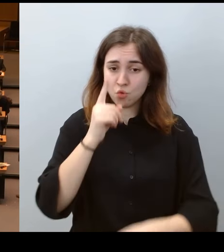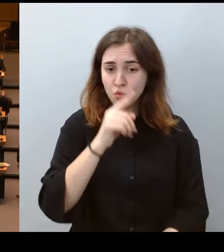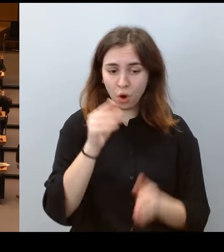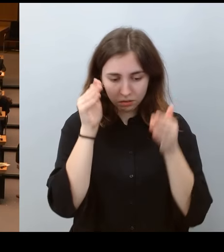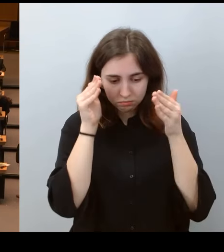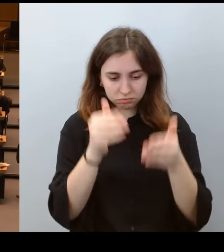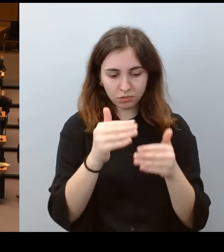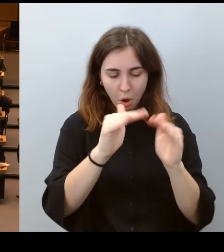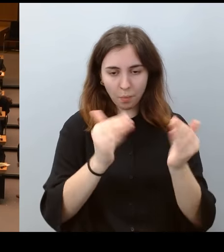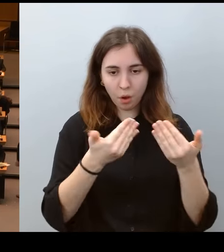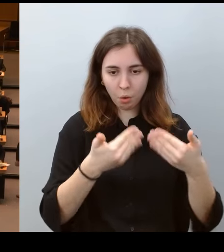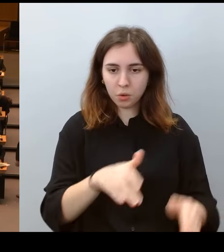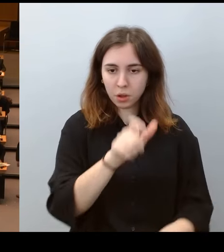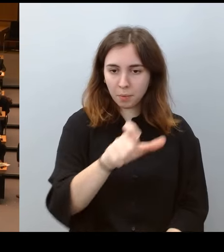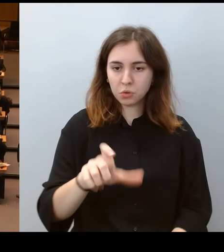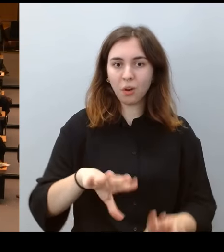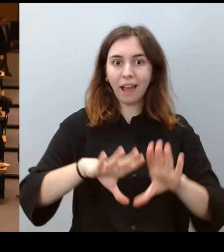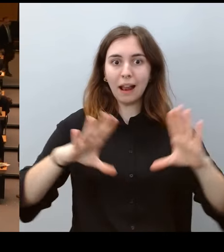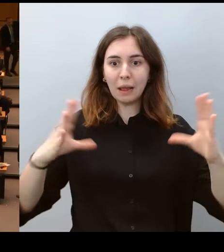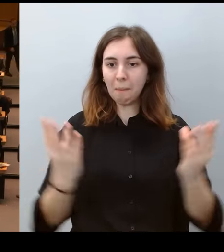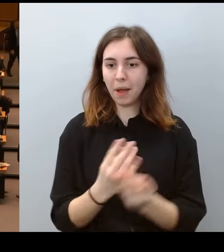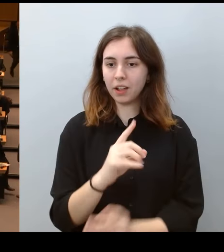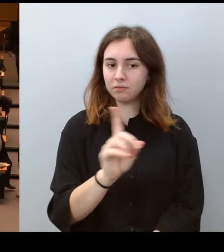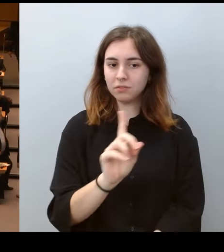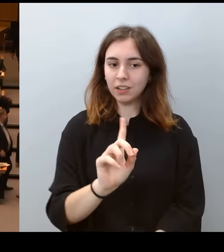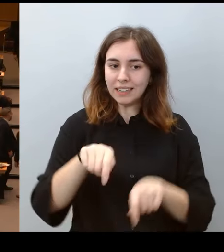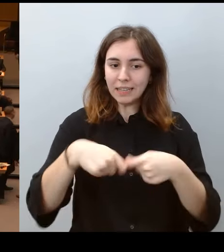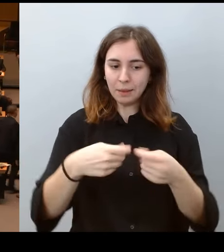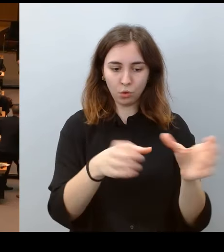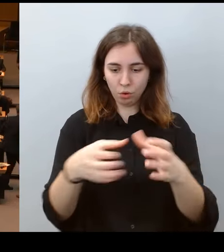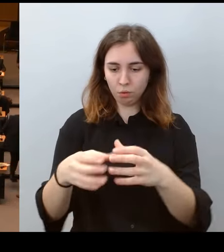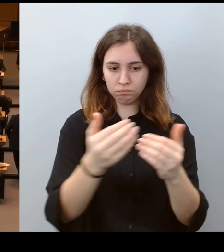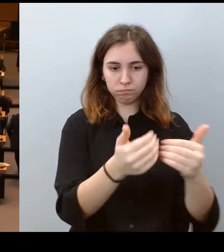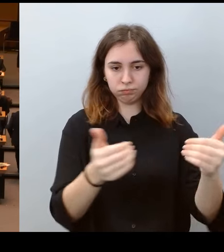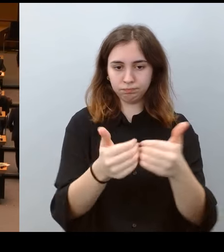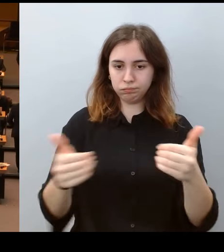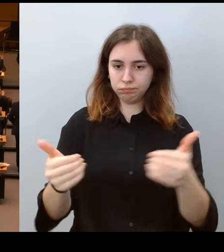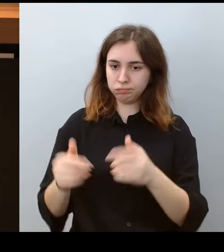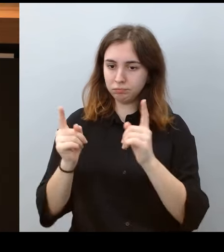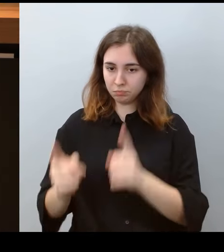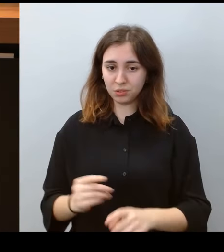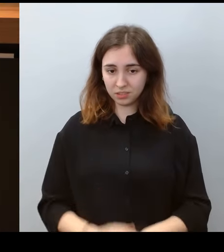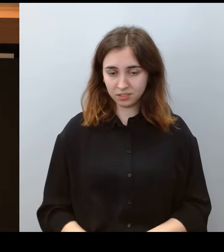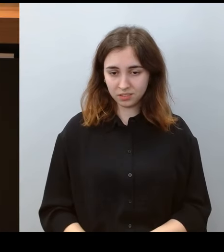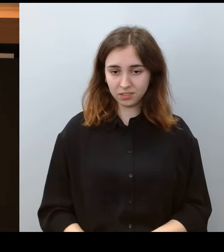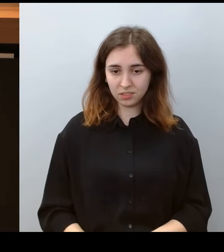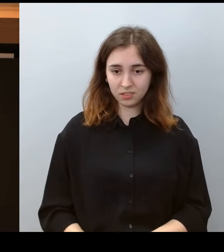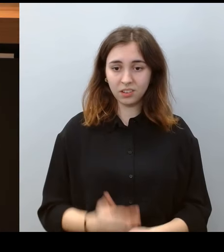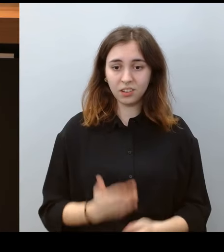gibt, sondern dass es sehr unterschiedliche Gruppen von obdachlosen Menschen gibt, die auch auf unterschiedliche Weise Unterstützung und Hilfe brauchen.